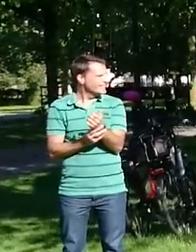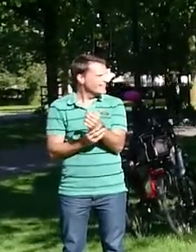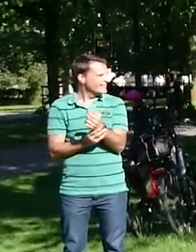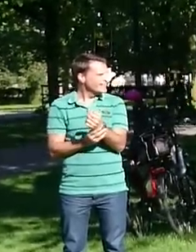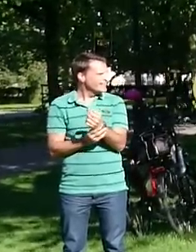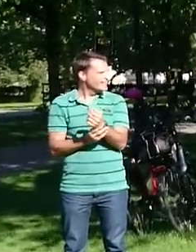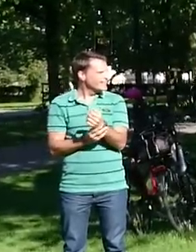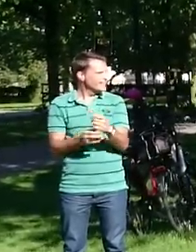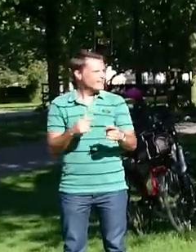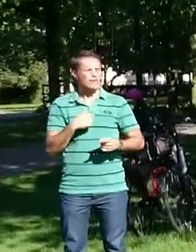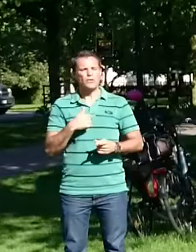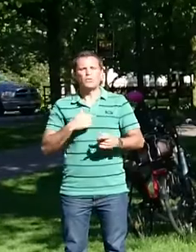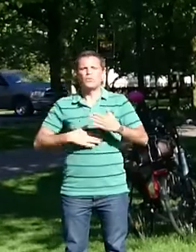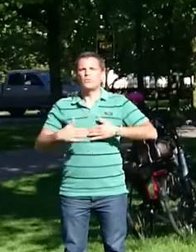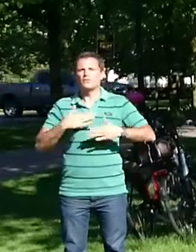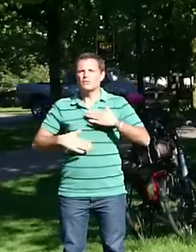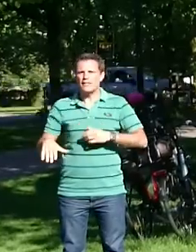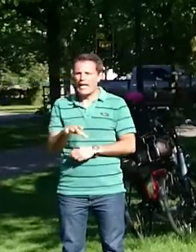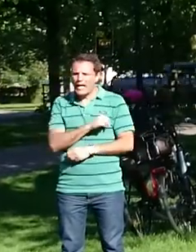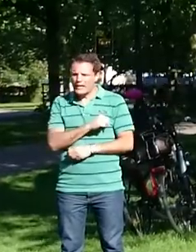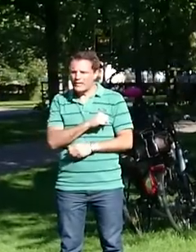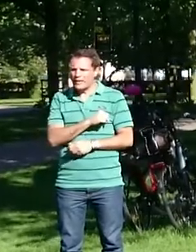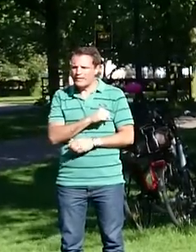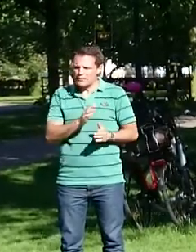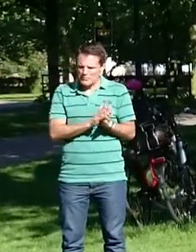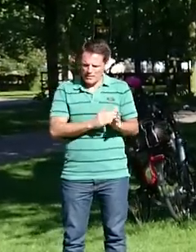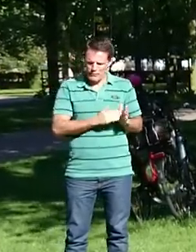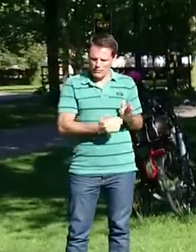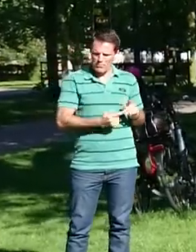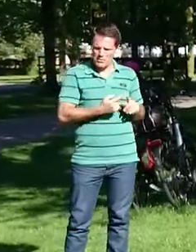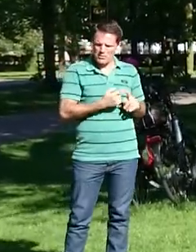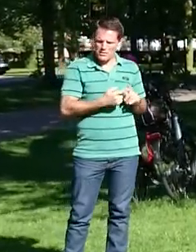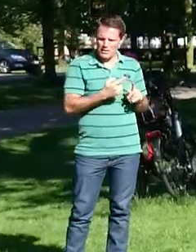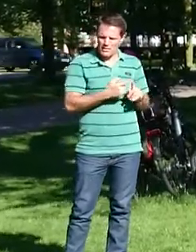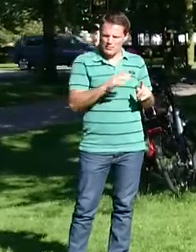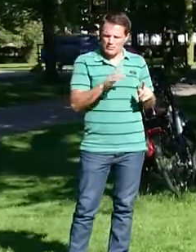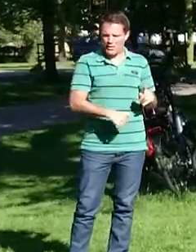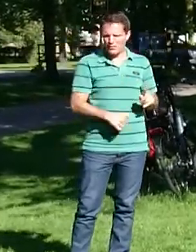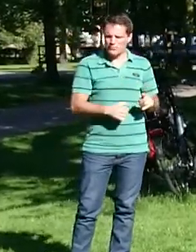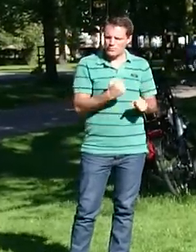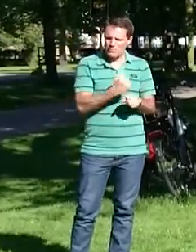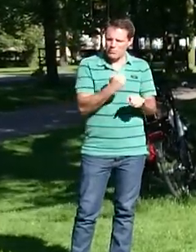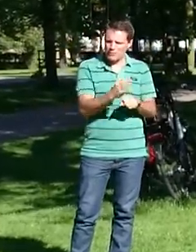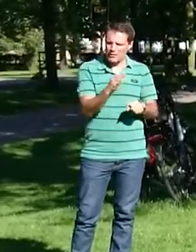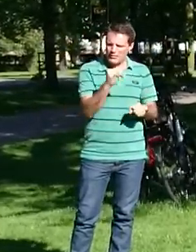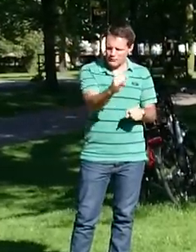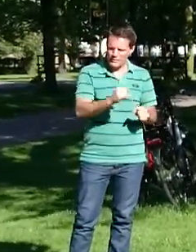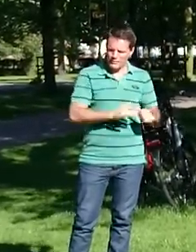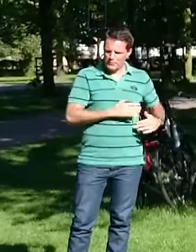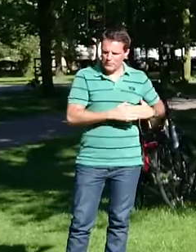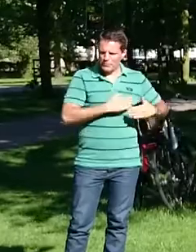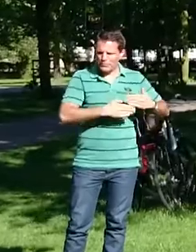Och jag önskar att alla som har varit med från början och drivit Feministiskt initiativ till det parti vi är idag kunde vara med här idag,